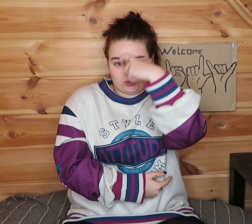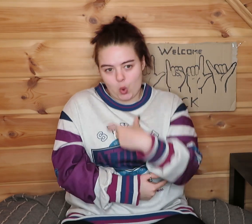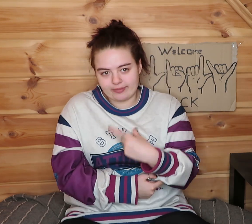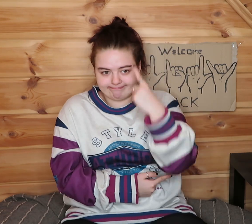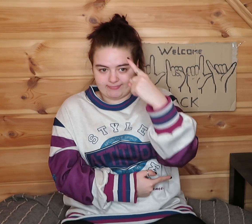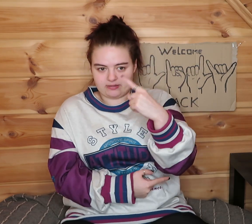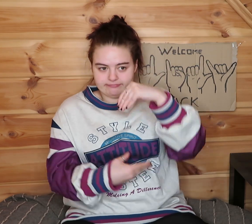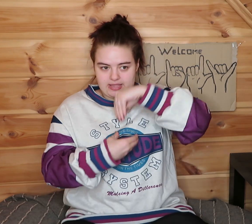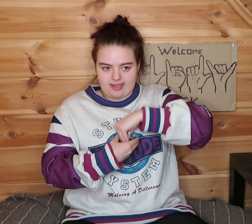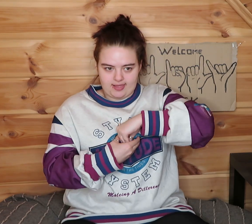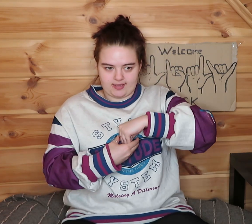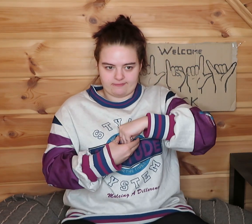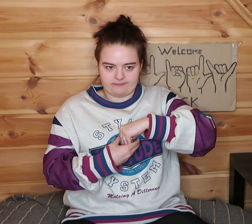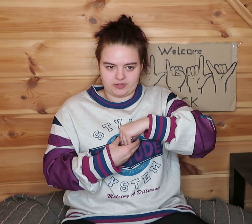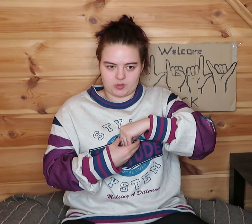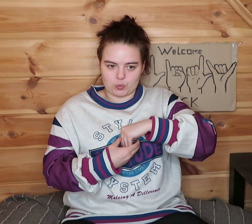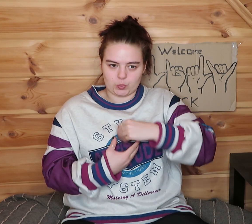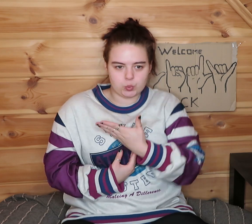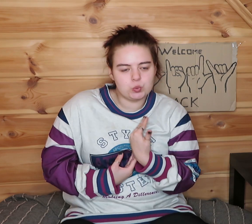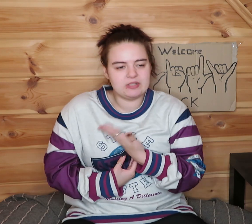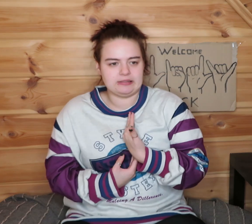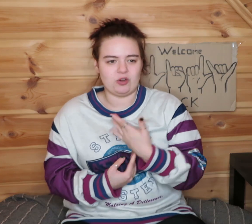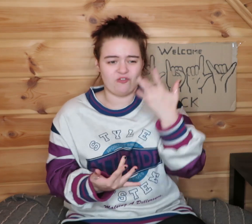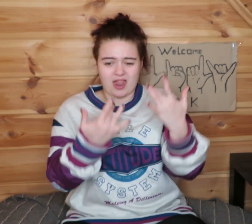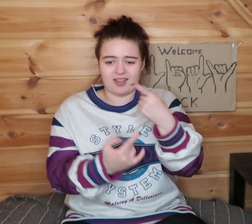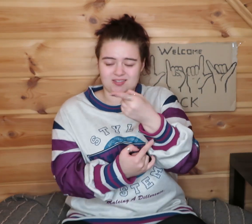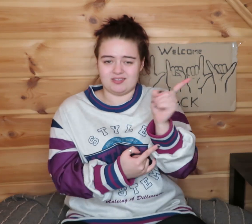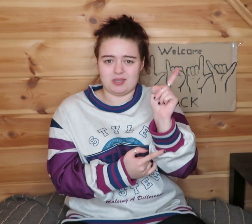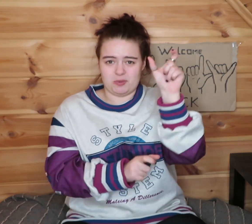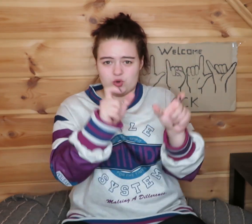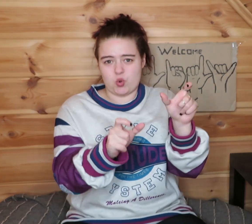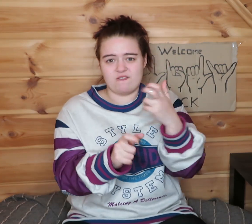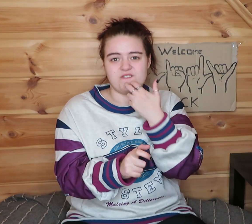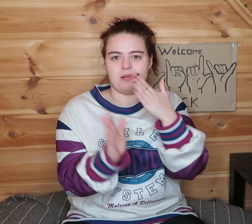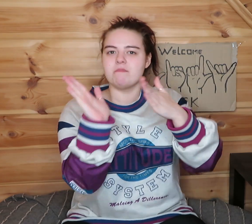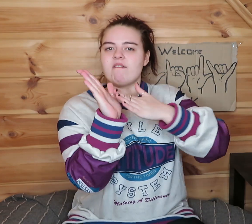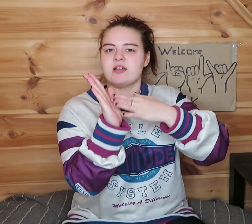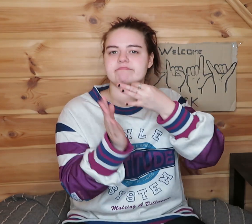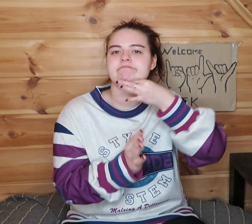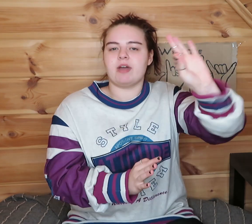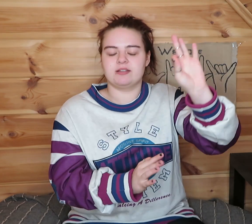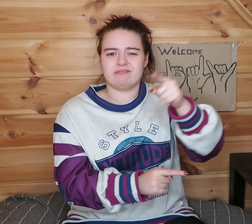Ich denke, dass sie unsicher sind und beweisen wollen, das sie besser sind